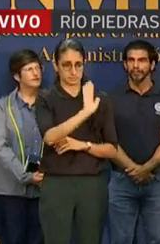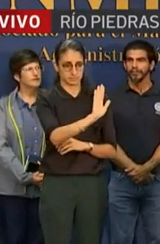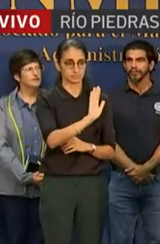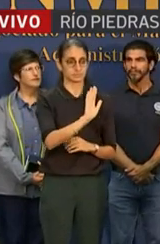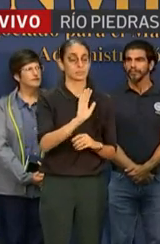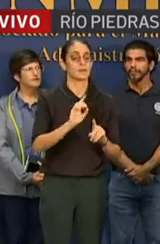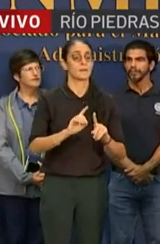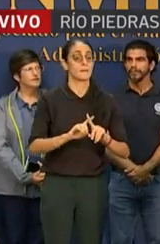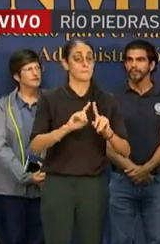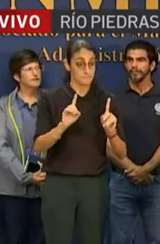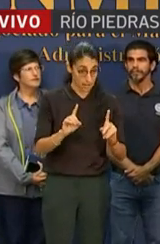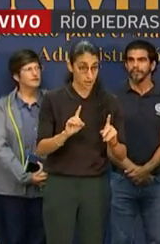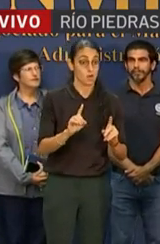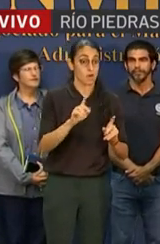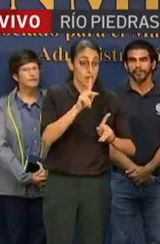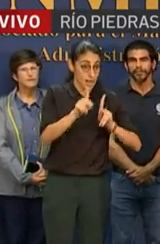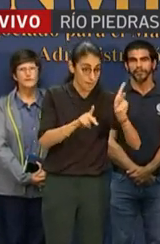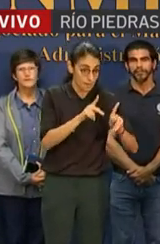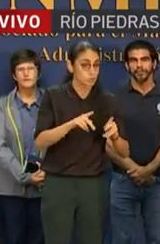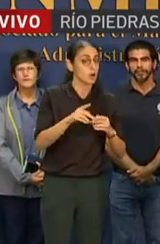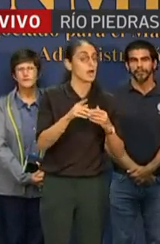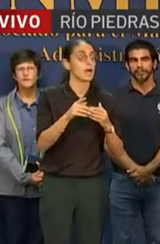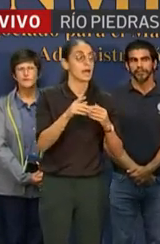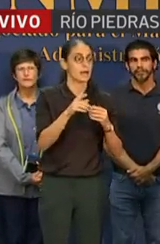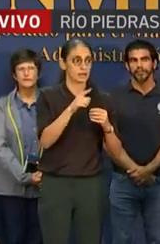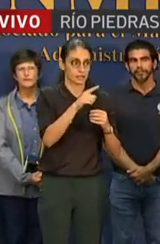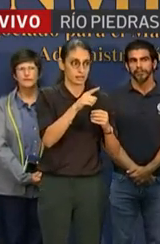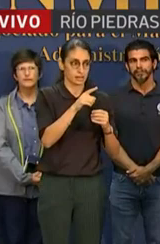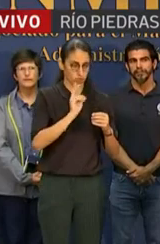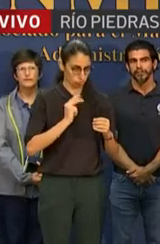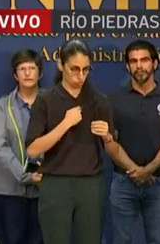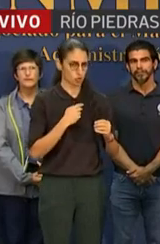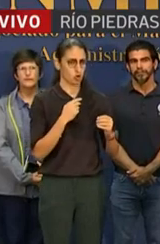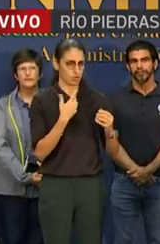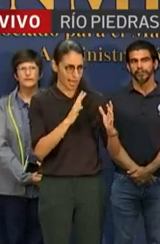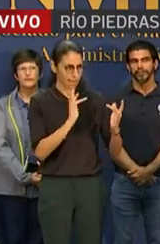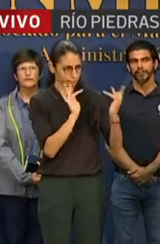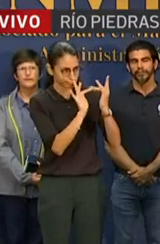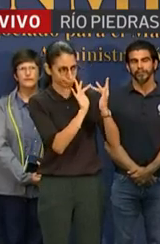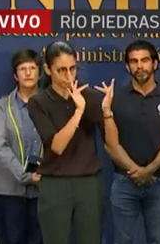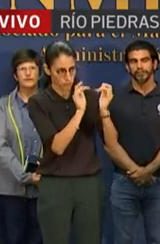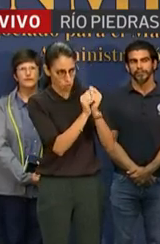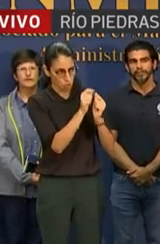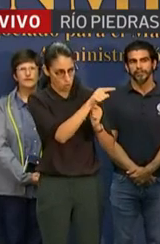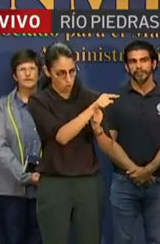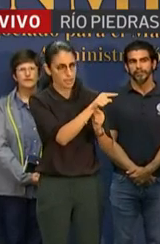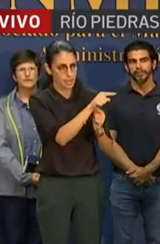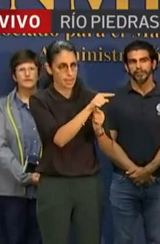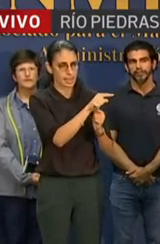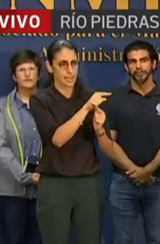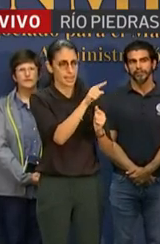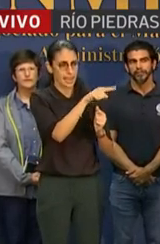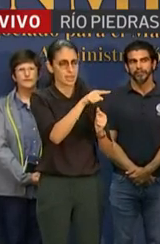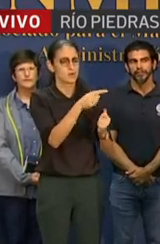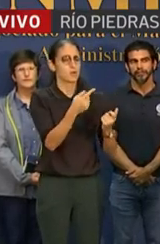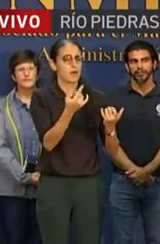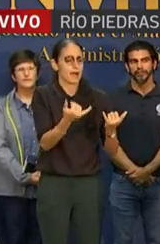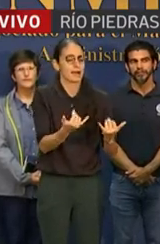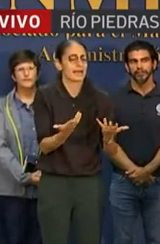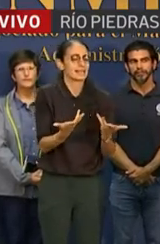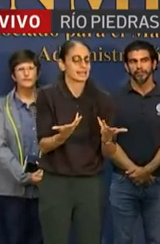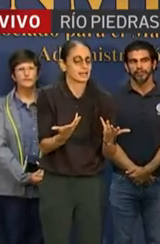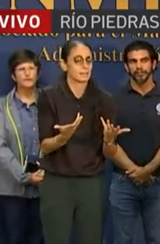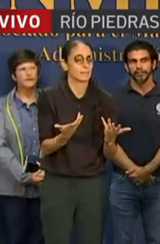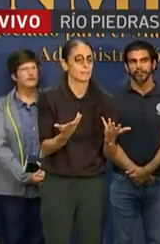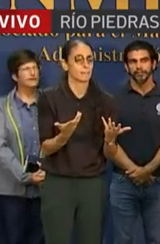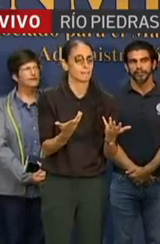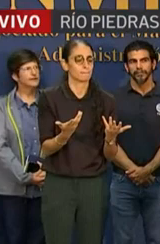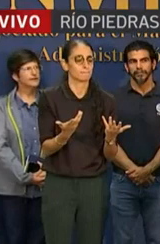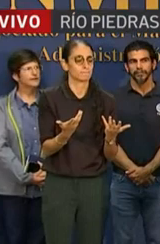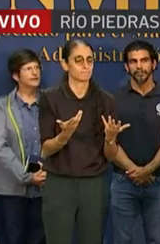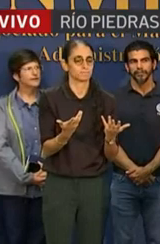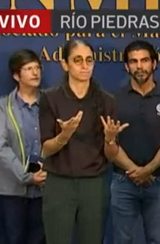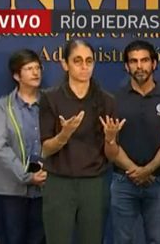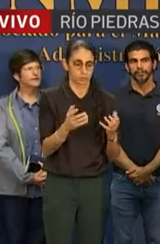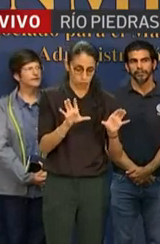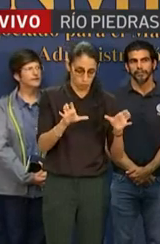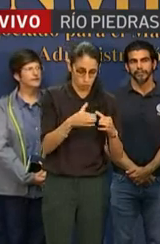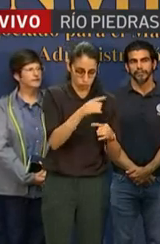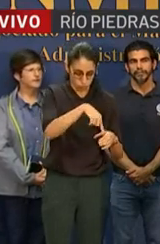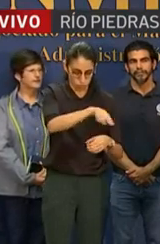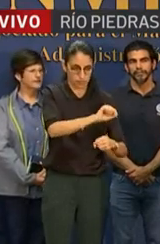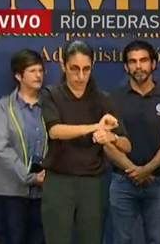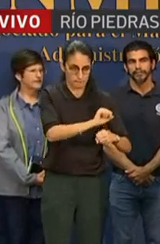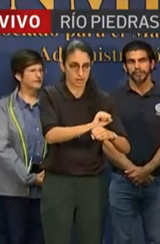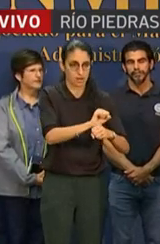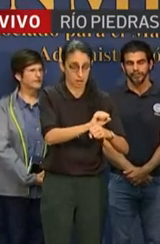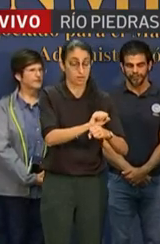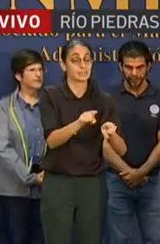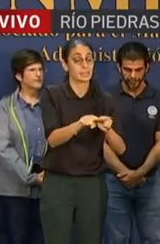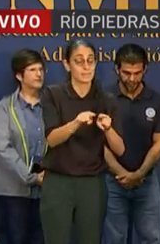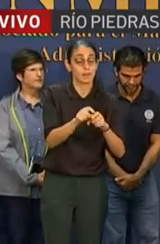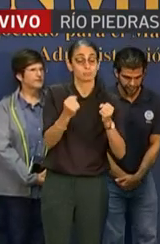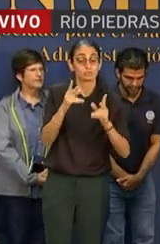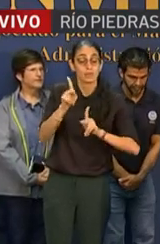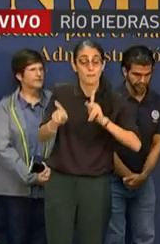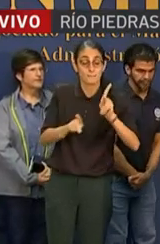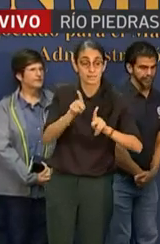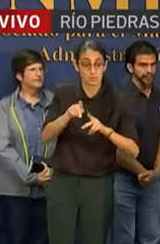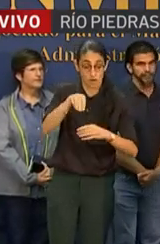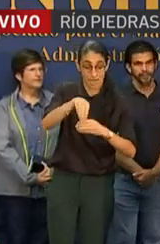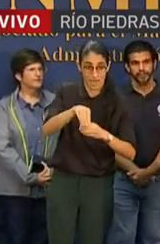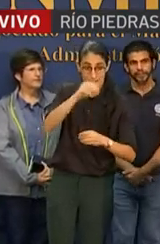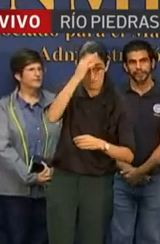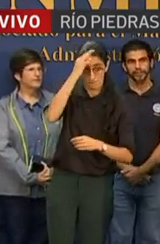EDUCACIÓN.